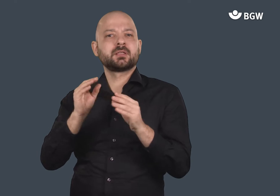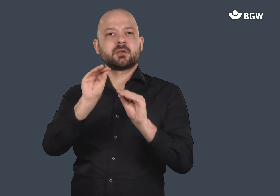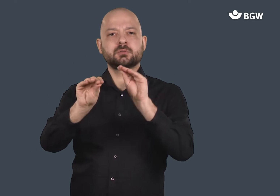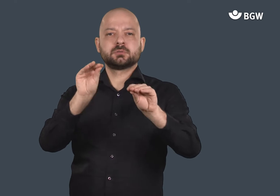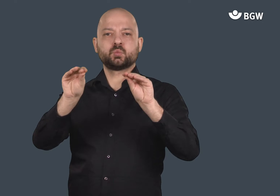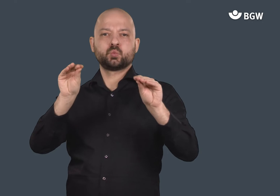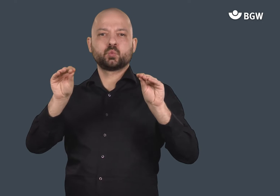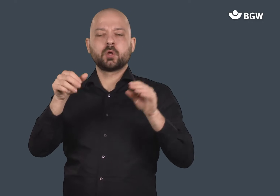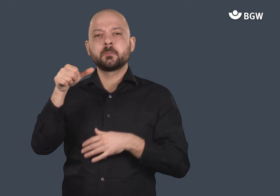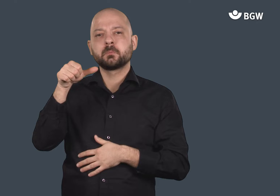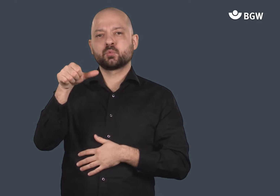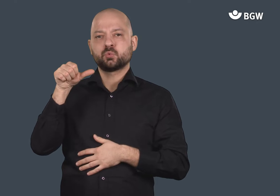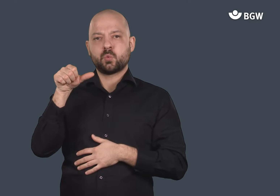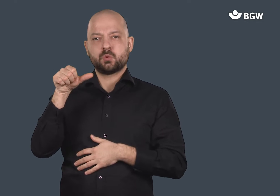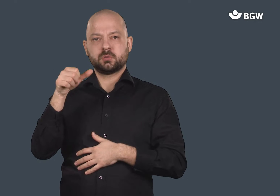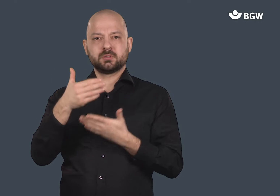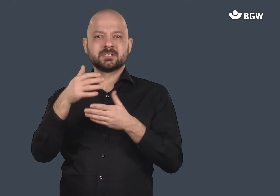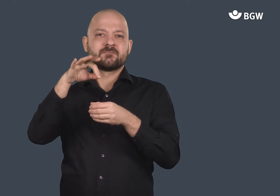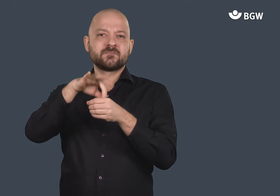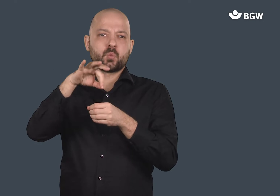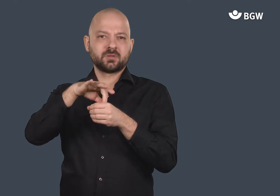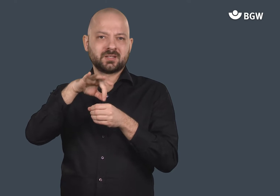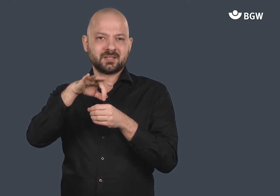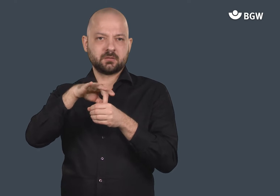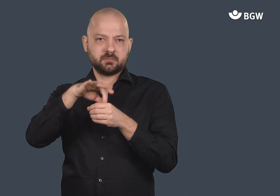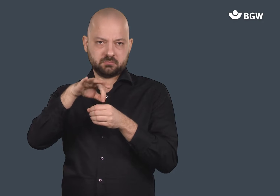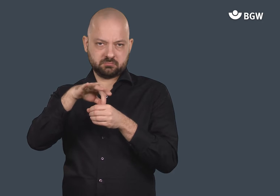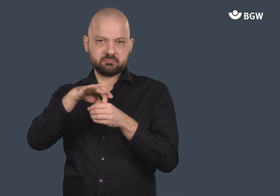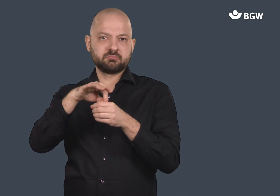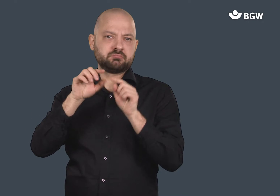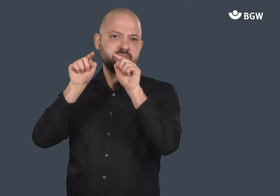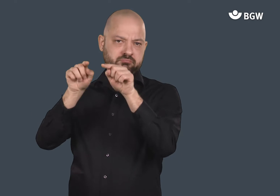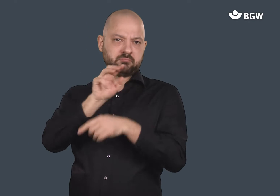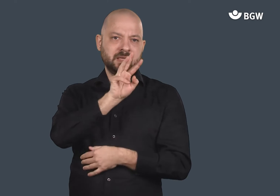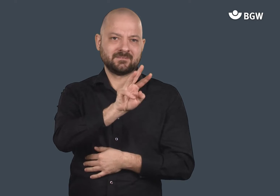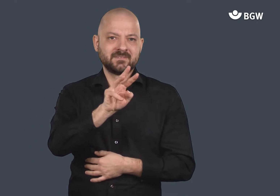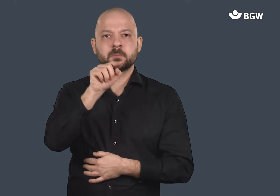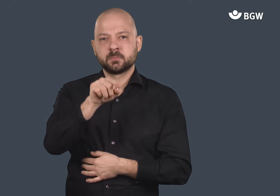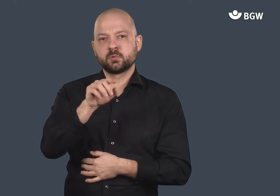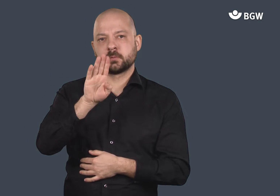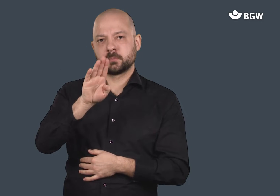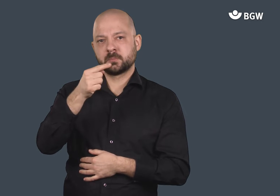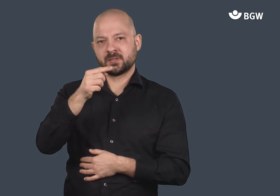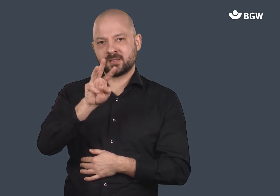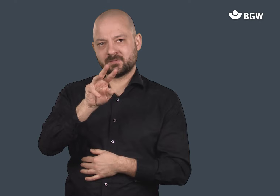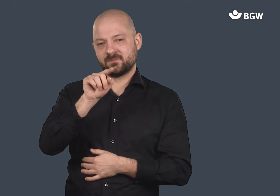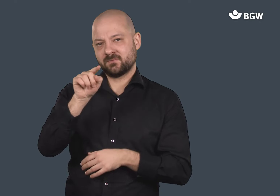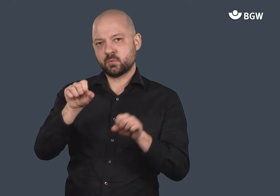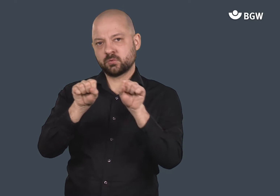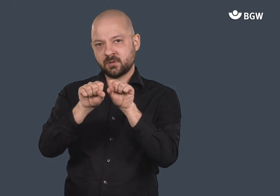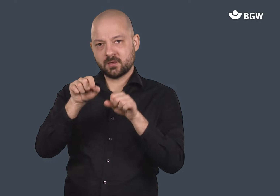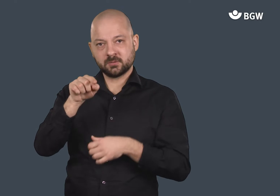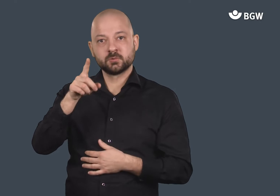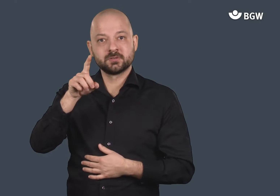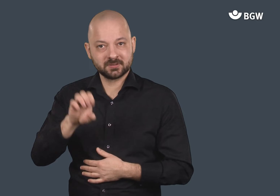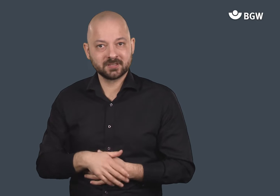mit einem "Voting-Button" ausgestattet.